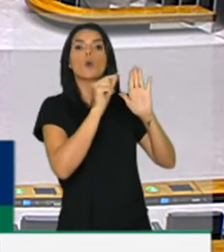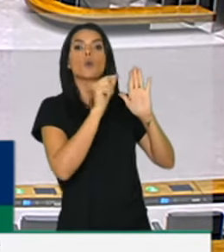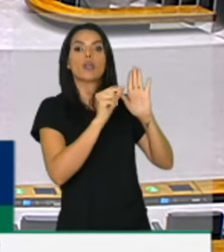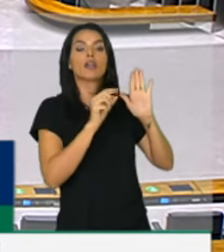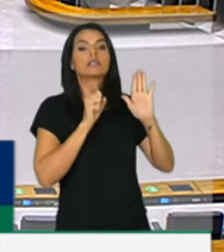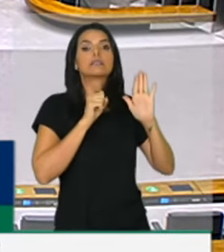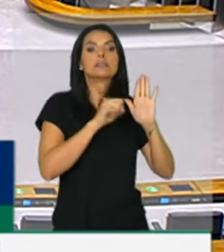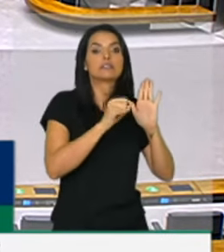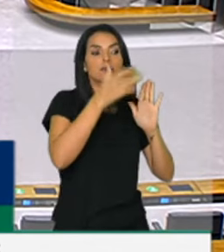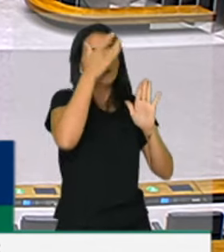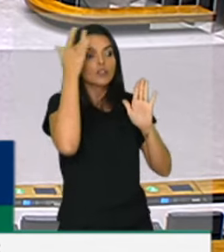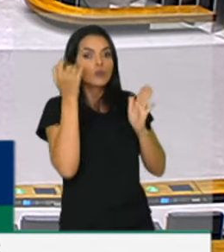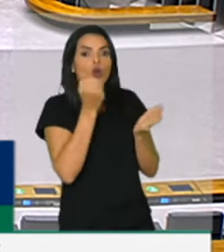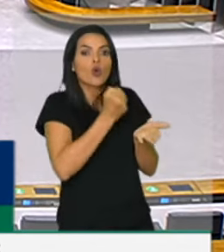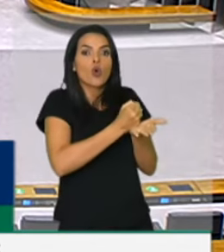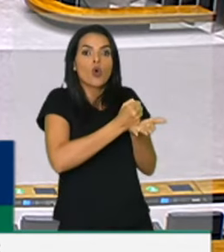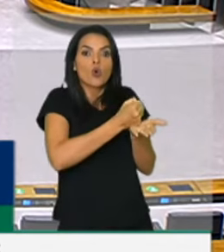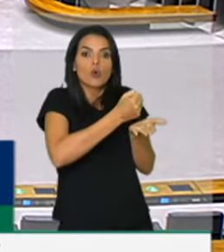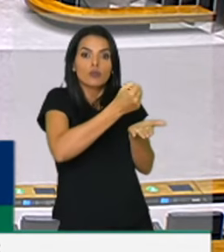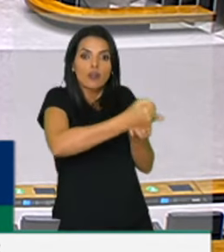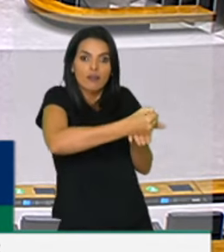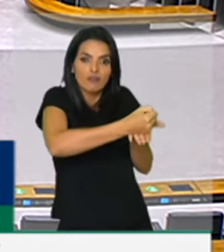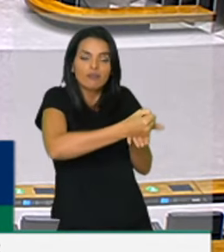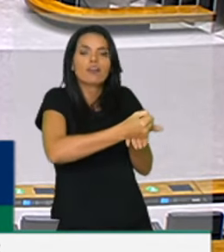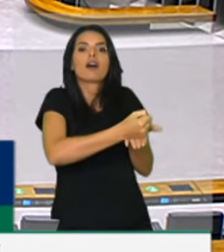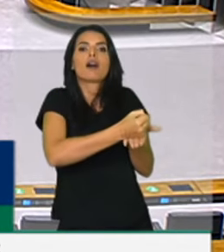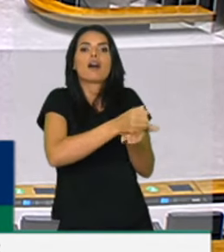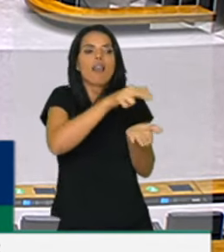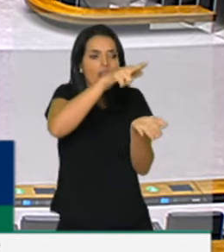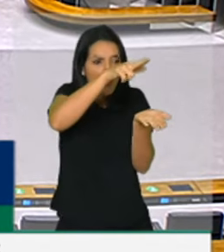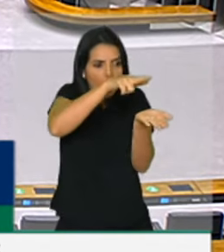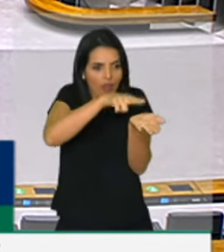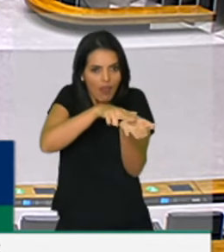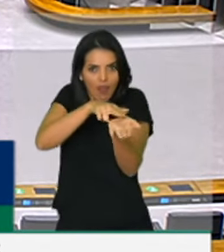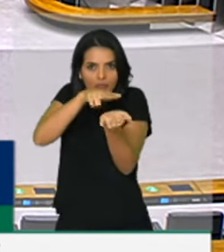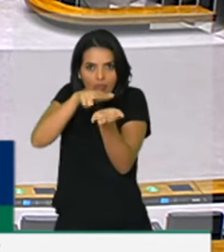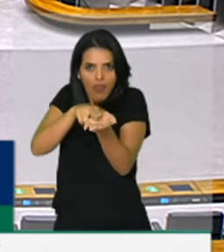LEITO NO HOSPITAL PÚBLICO... ELE POSSA.... NESSE CASO.... DESCONTAR O VALOR NO IMPOSTO